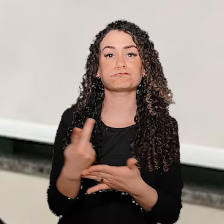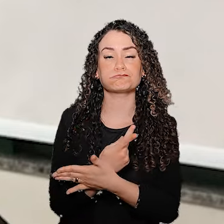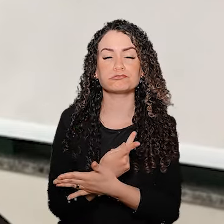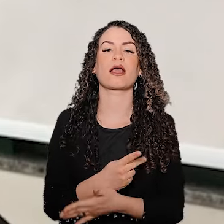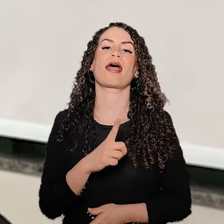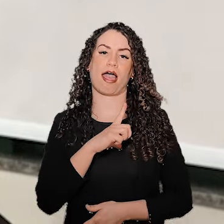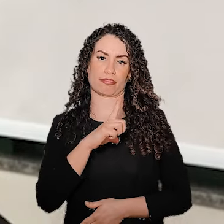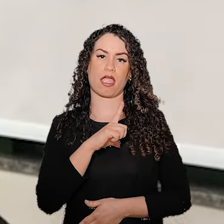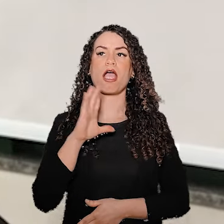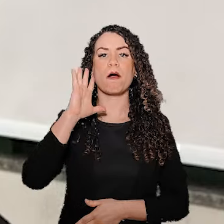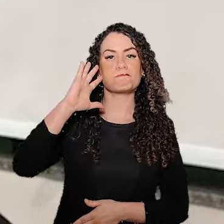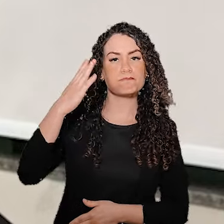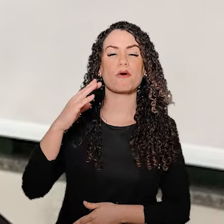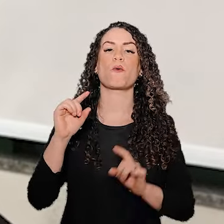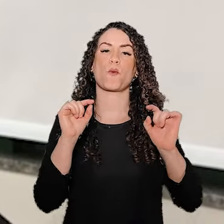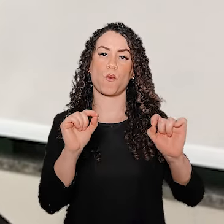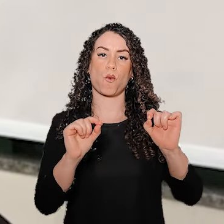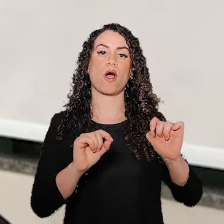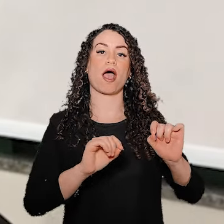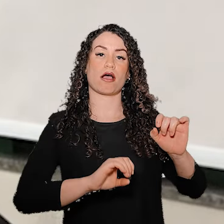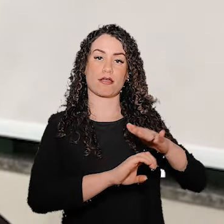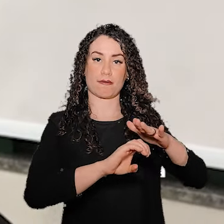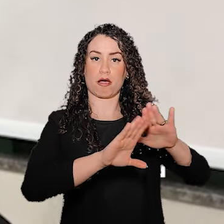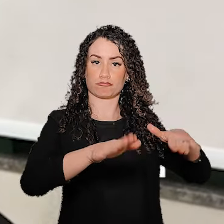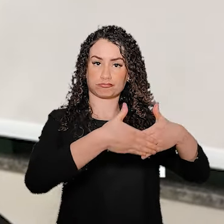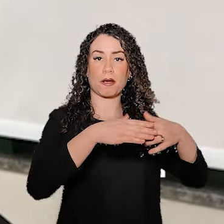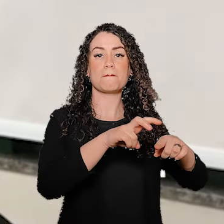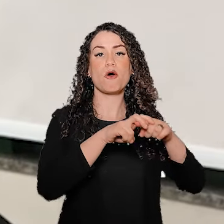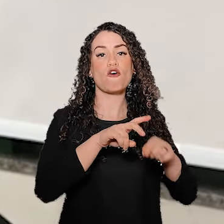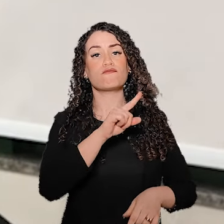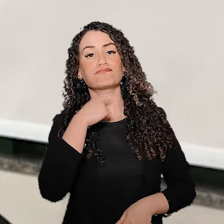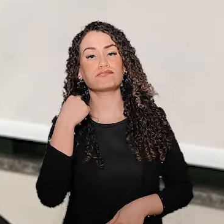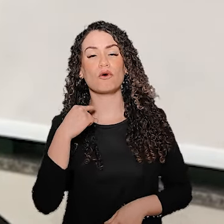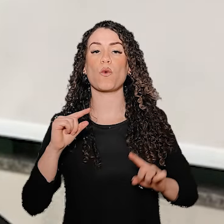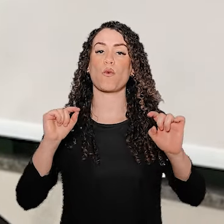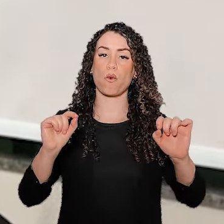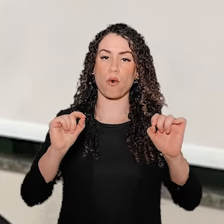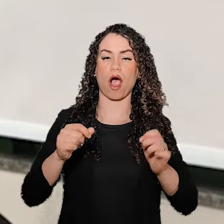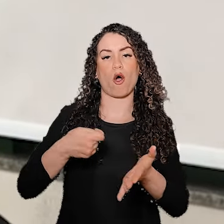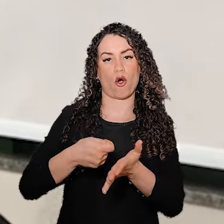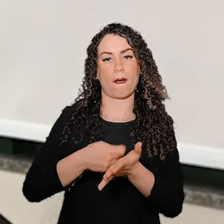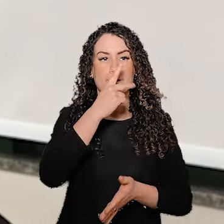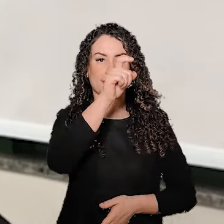Temos ainda as hipóteses de extinção das atividades da empresa em razão da falência, que obrigarão o empregador